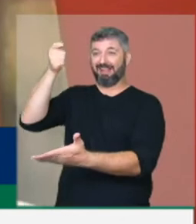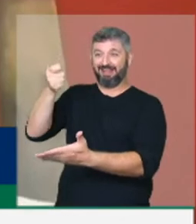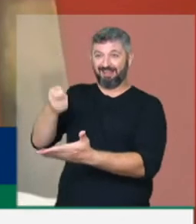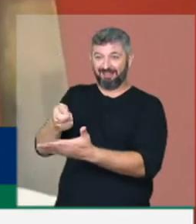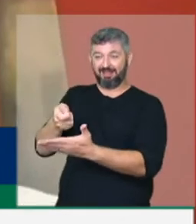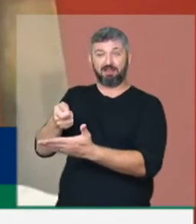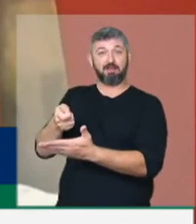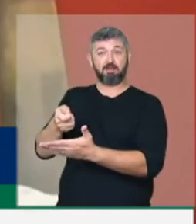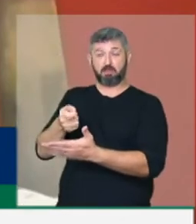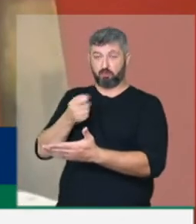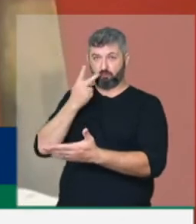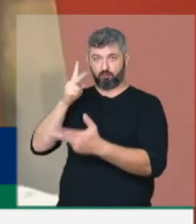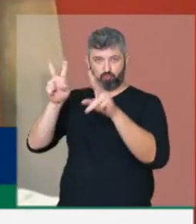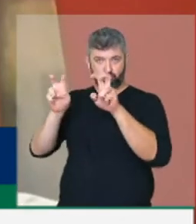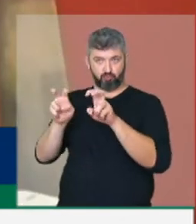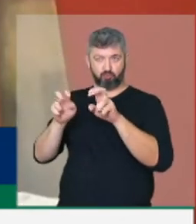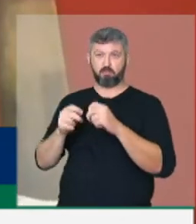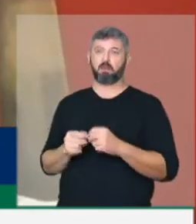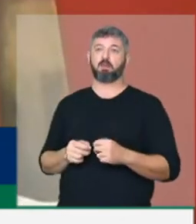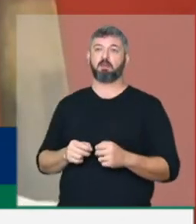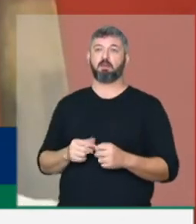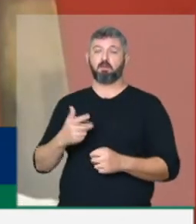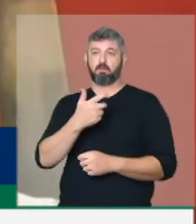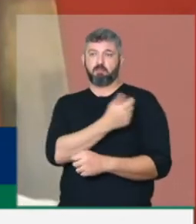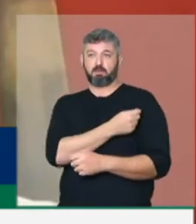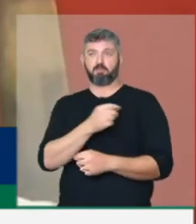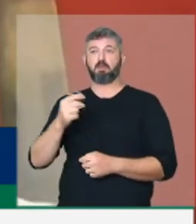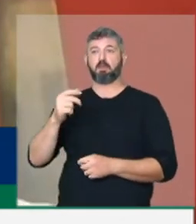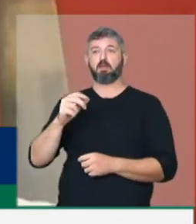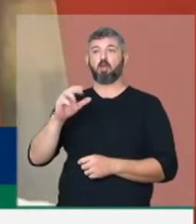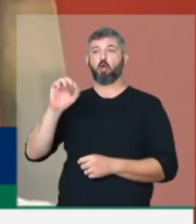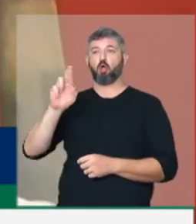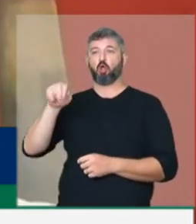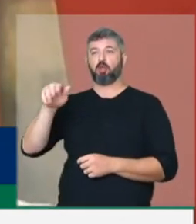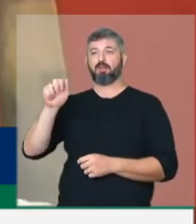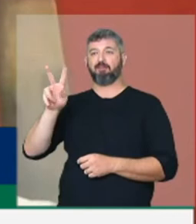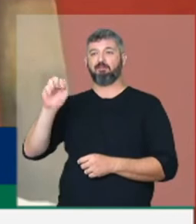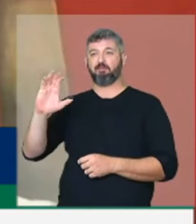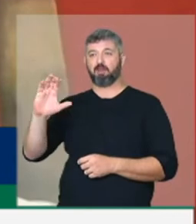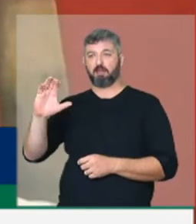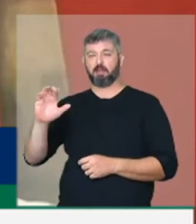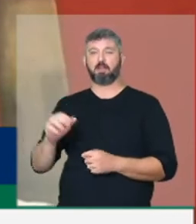NO CASO ME REFIRO AQUI ESPECIFICAMENTE AS VACINAS DA CORONAVAC DO BUTANTAN COMO FALOU HÁ POUCO A DEPUTADA